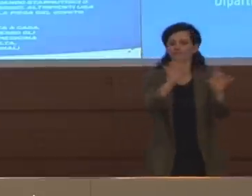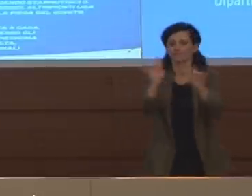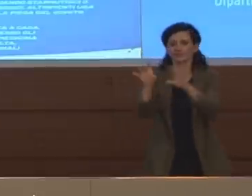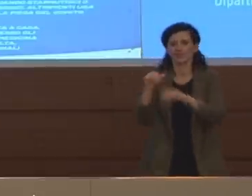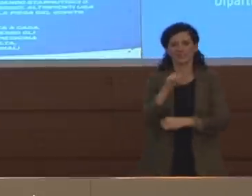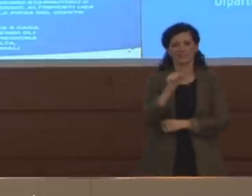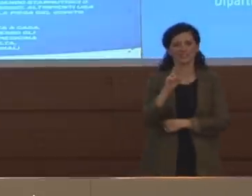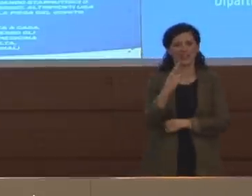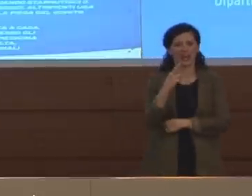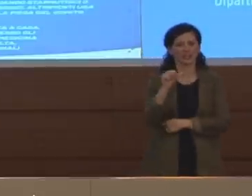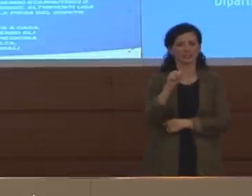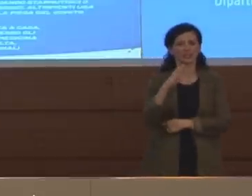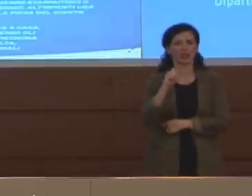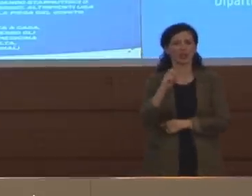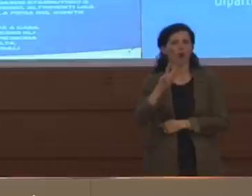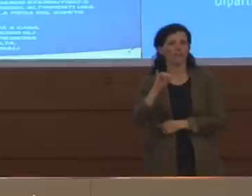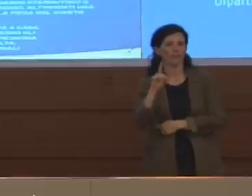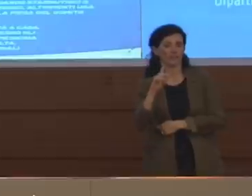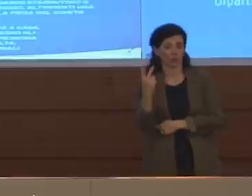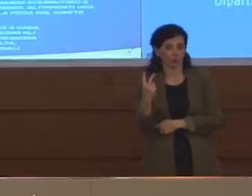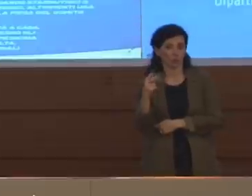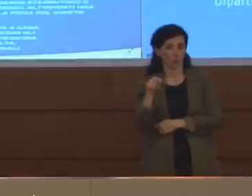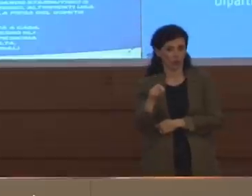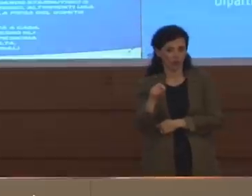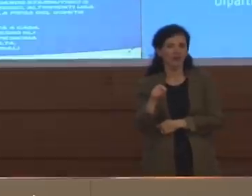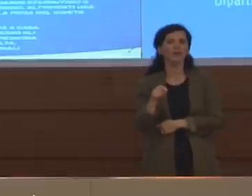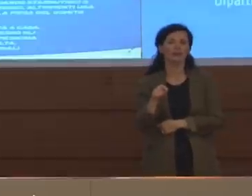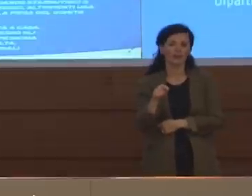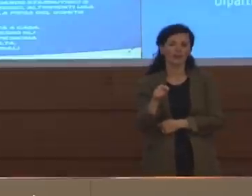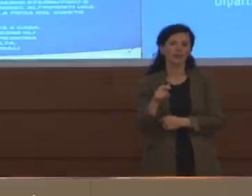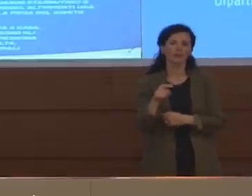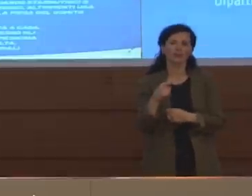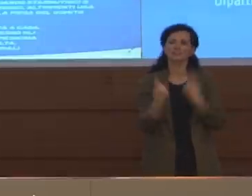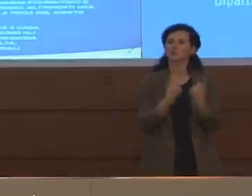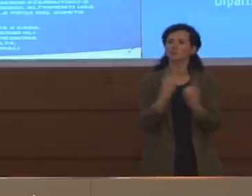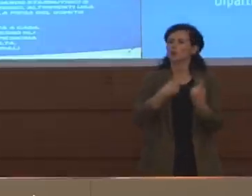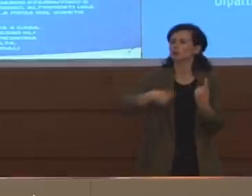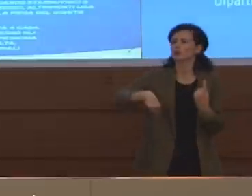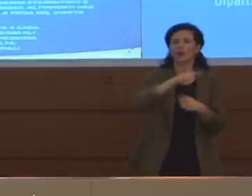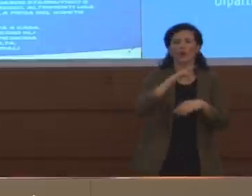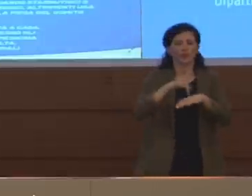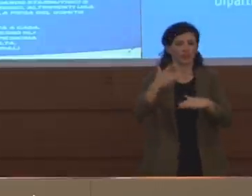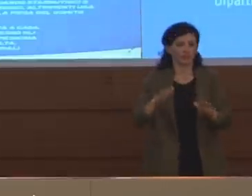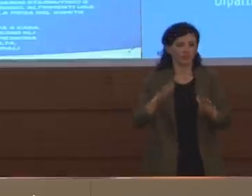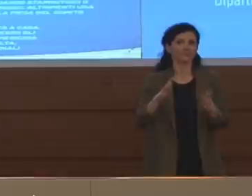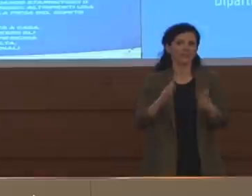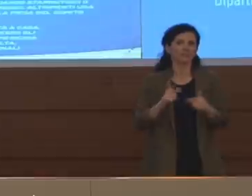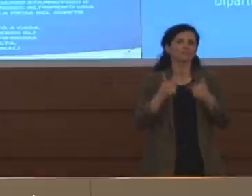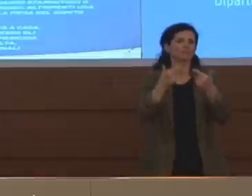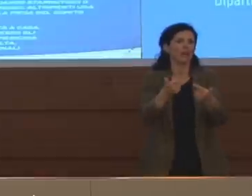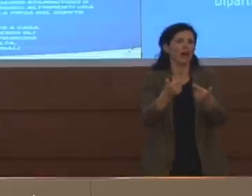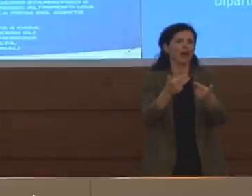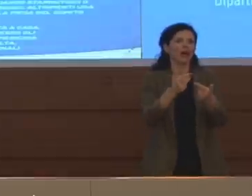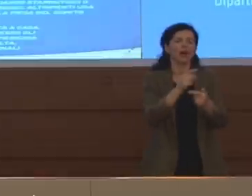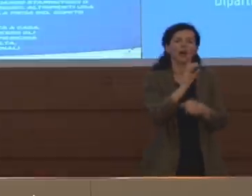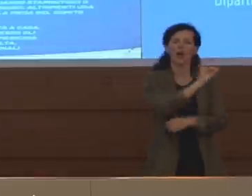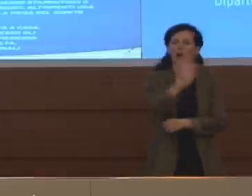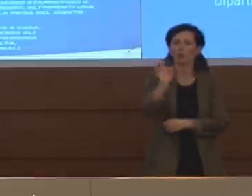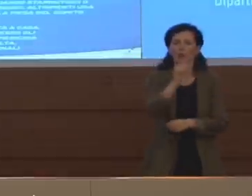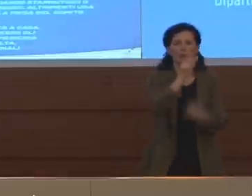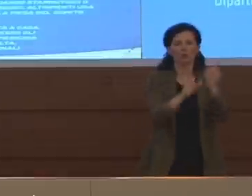In particolare su tutto quello che ha comportato in termini di impegno e anche,